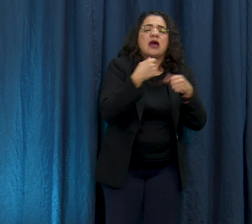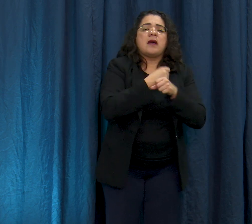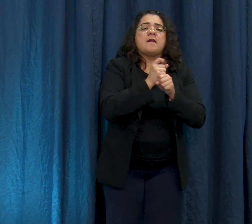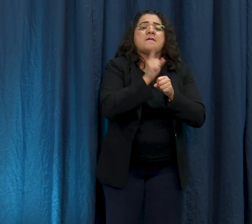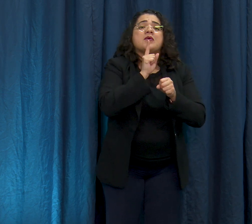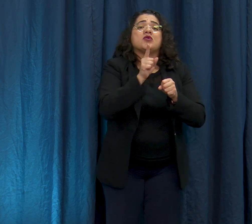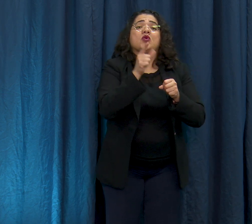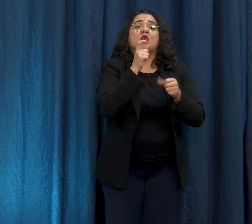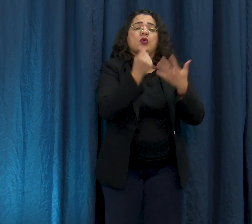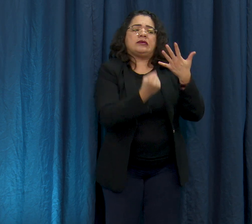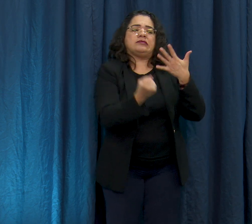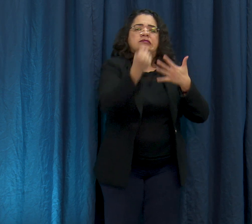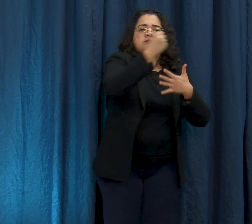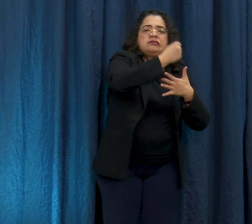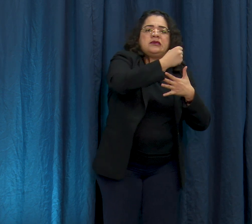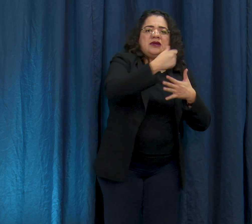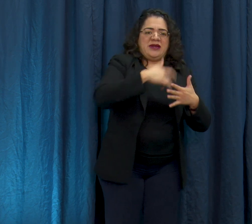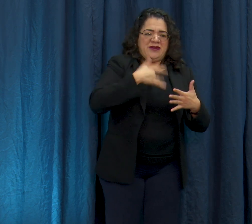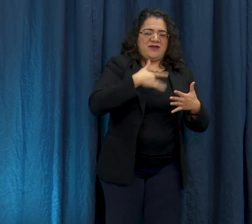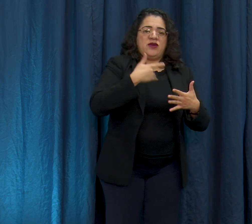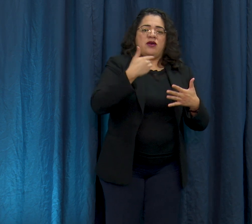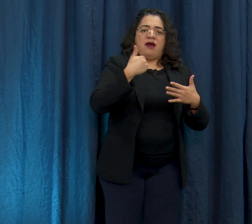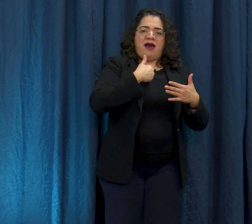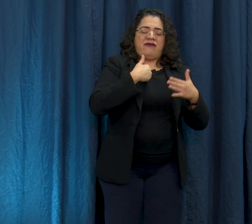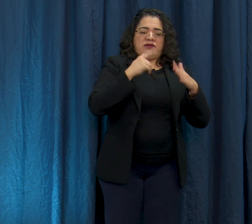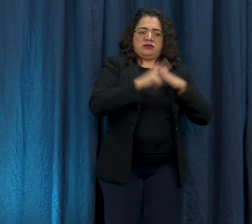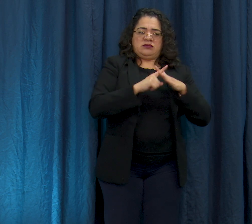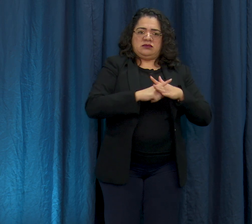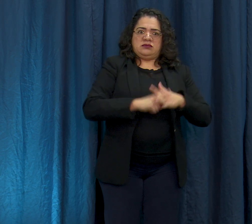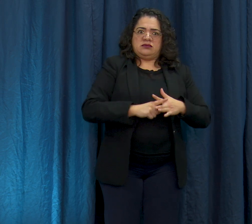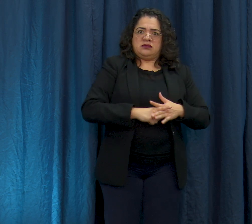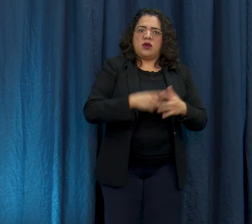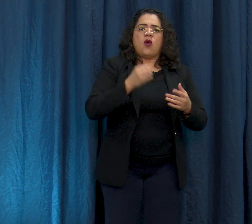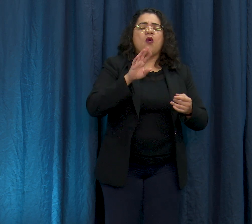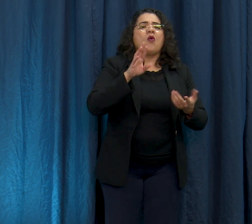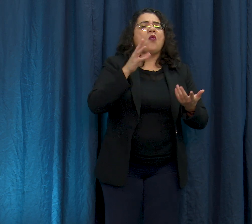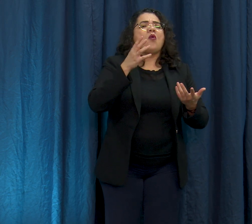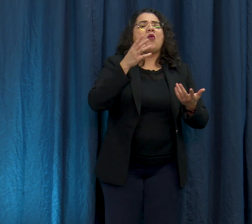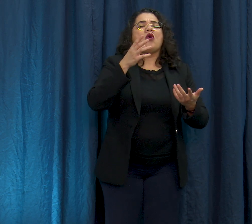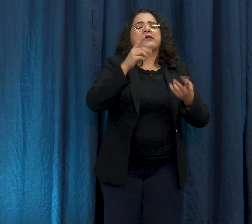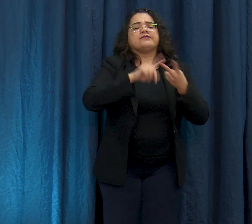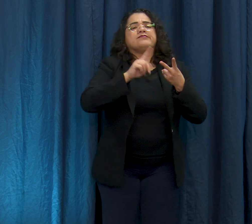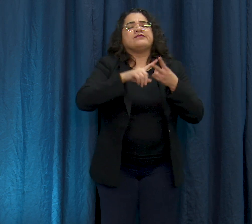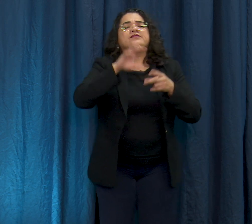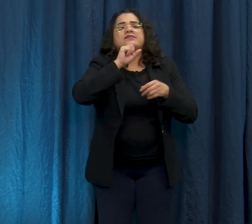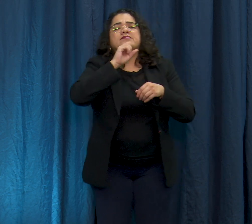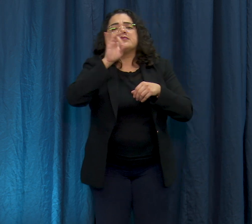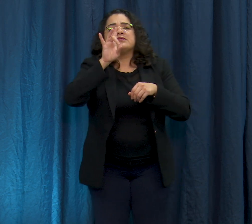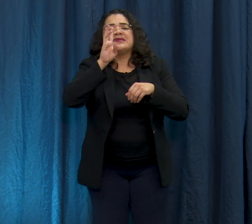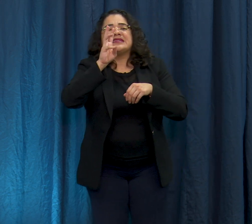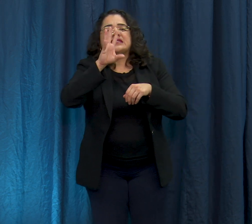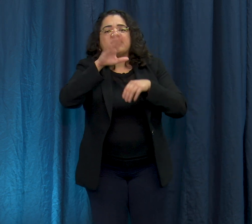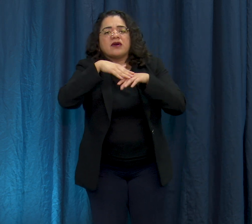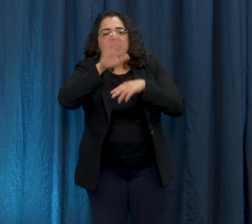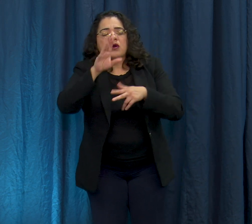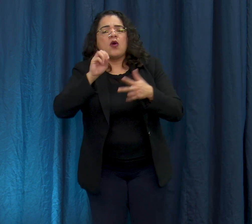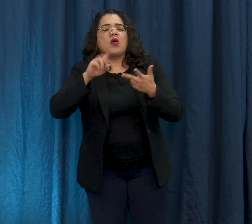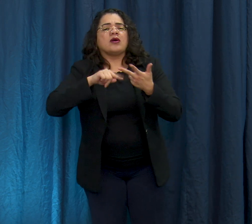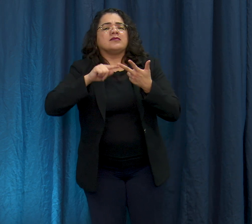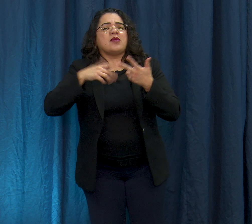pre-sentence in Tomas que tienen problemas de salud pre-existent azo que tienen sentai Cinco años de da dome s lo resultados